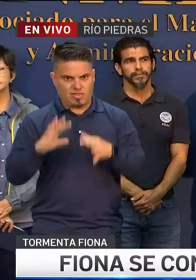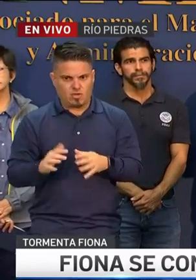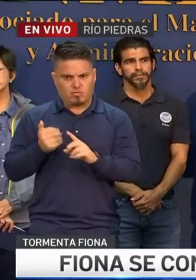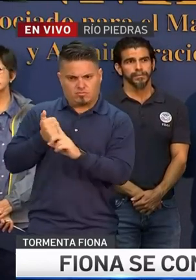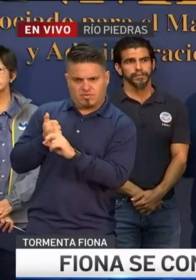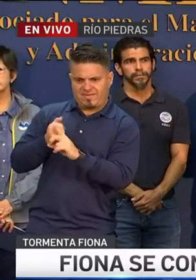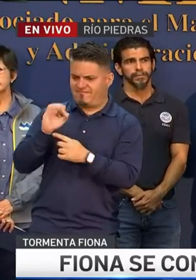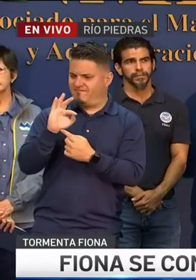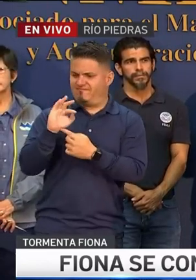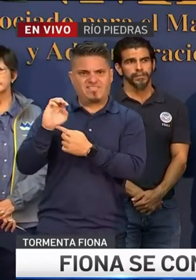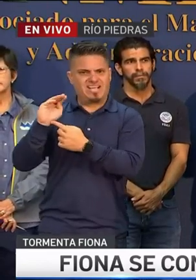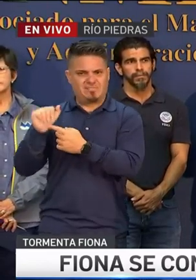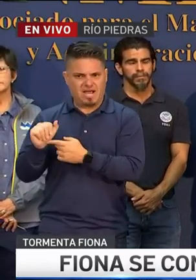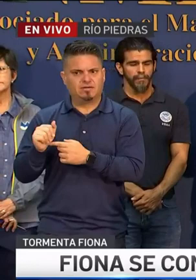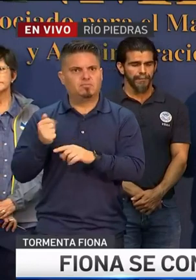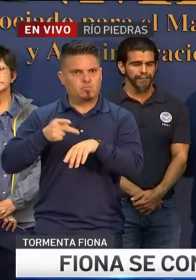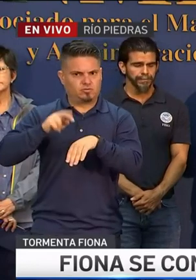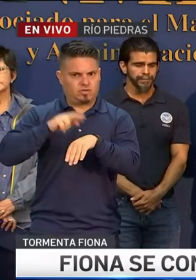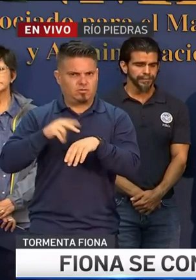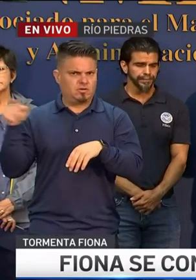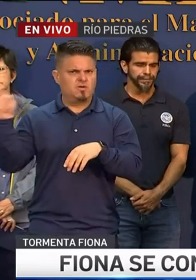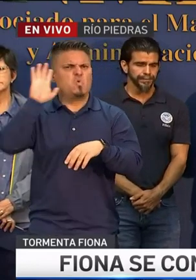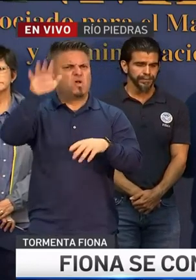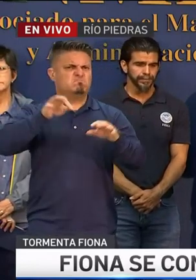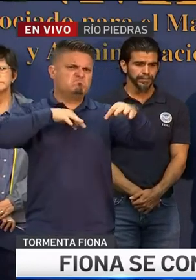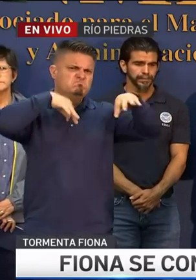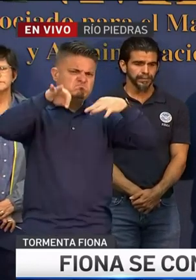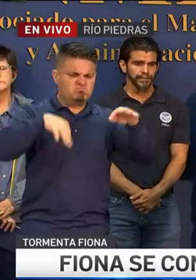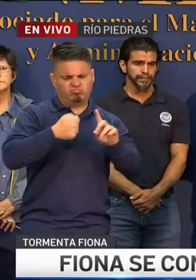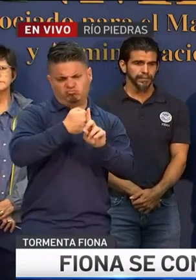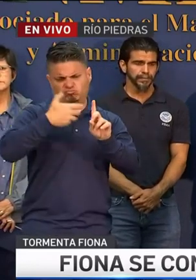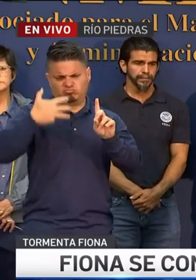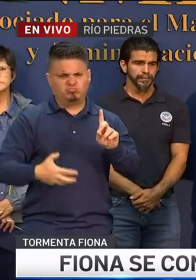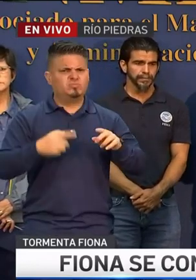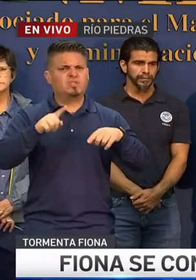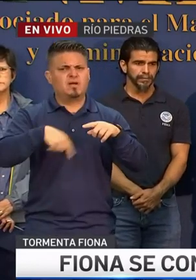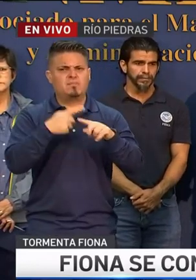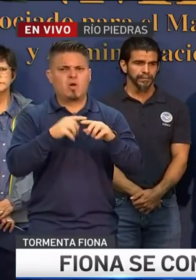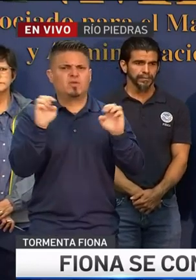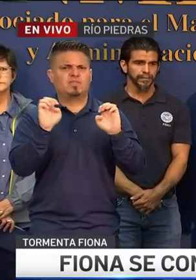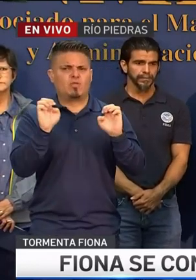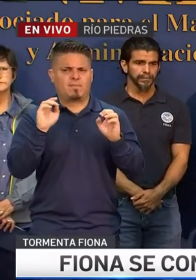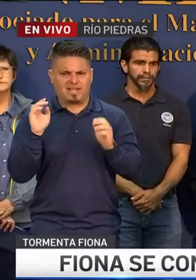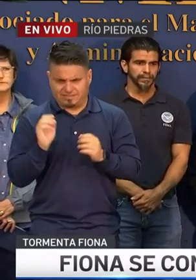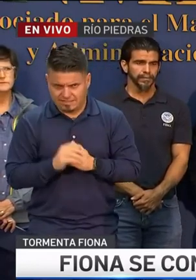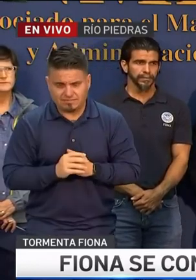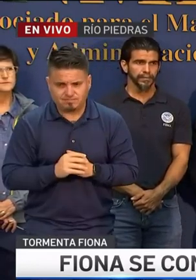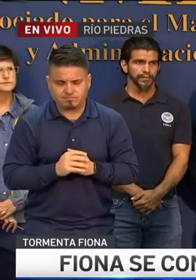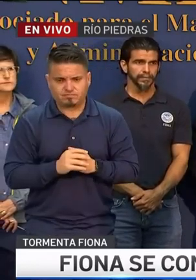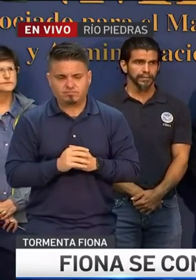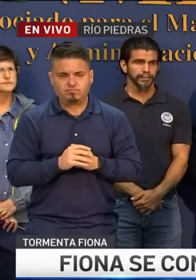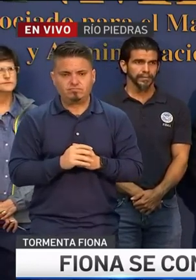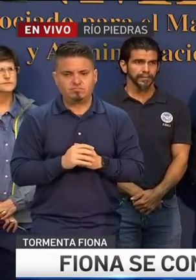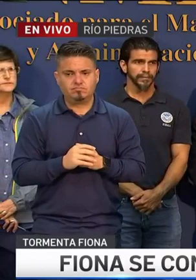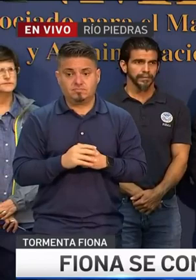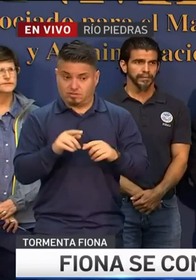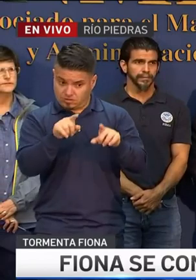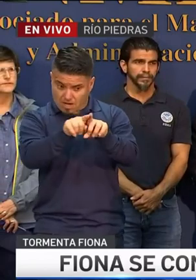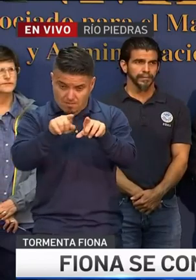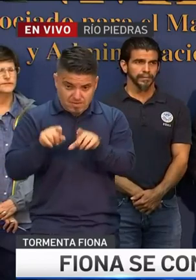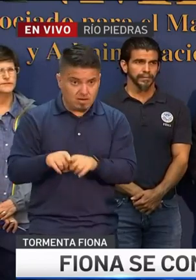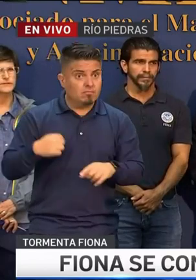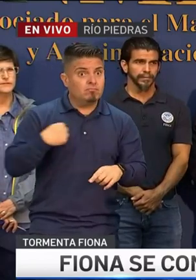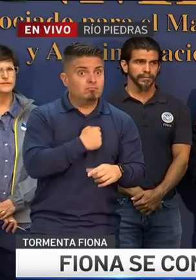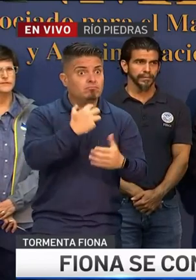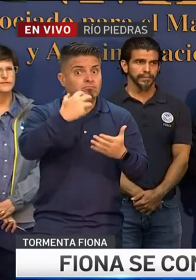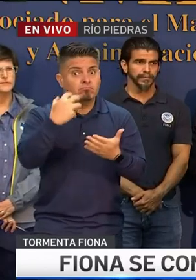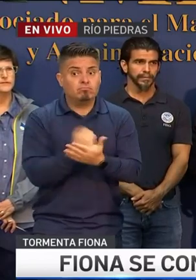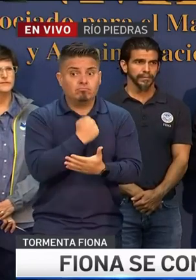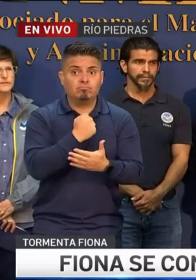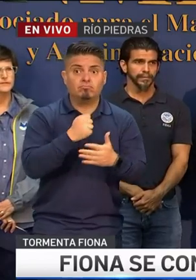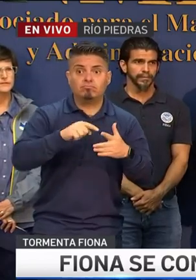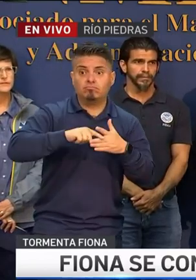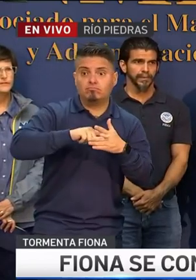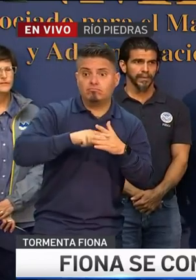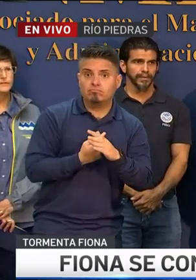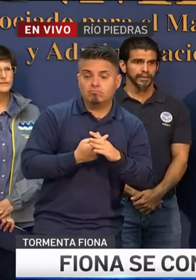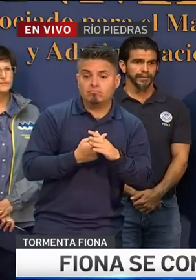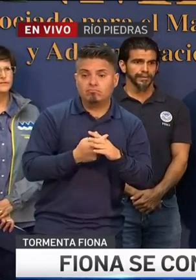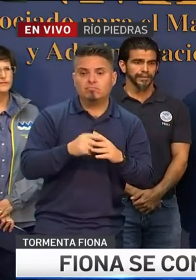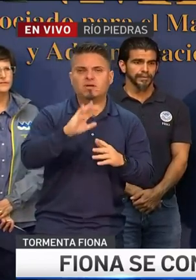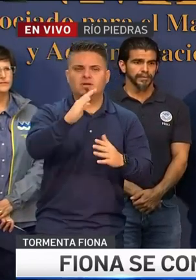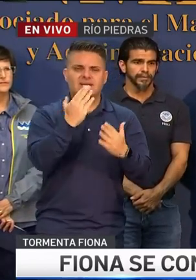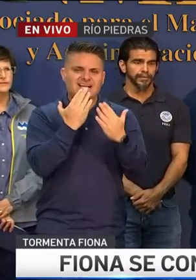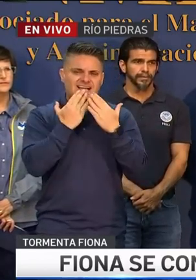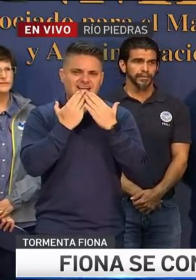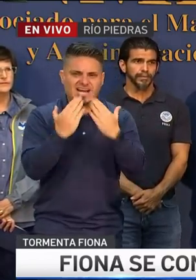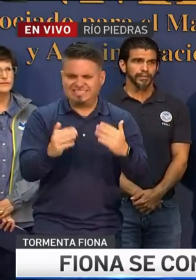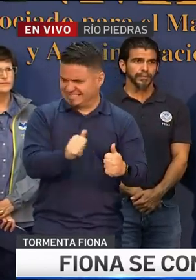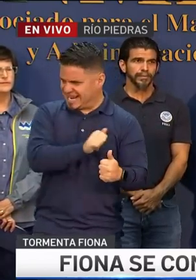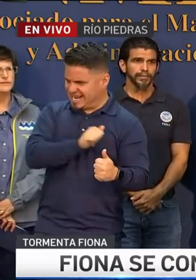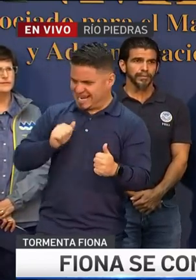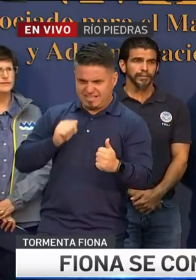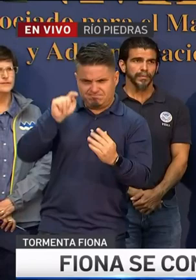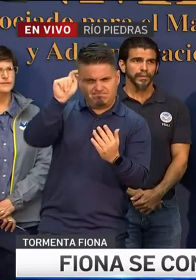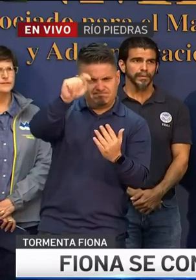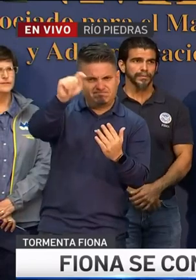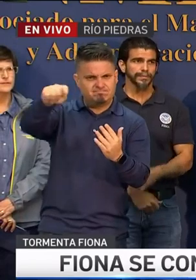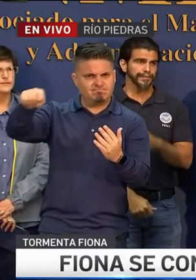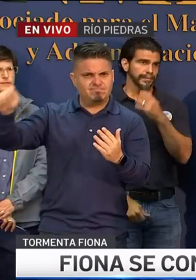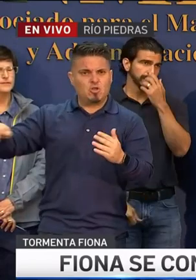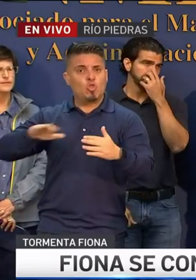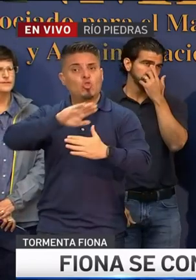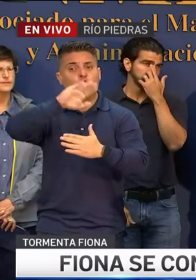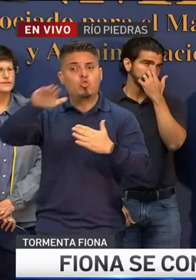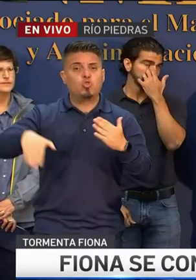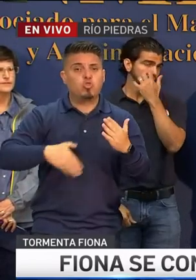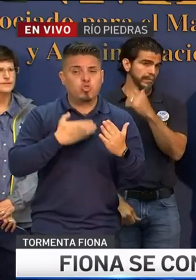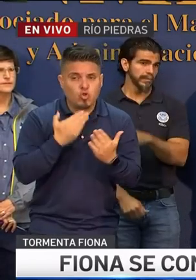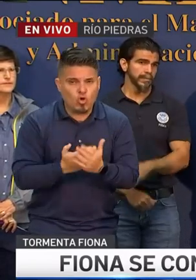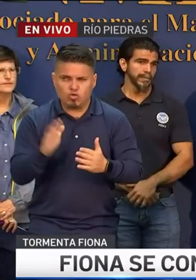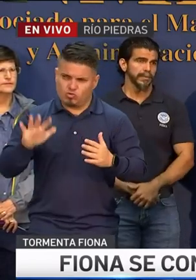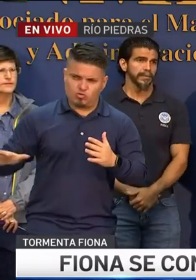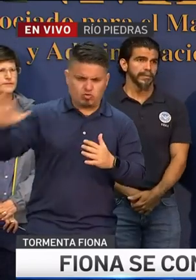ALCALDES DE .